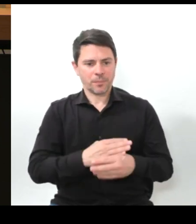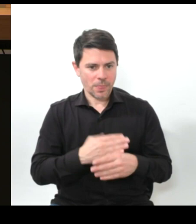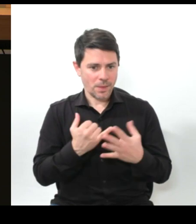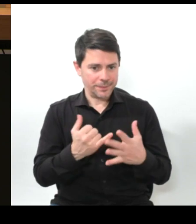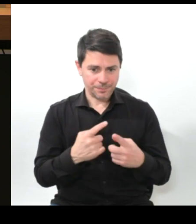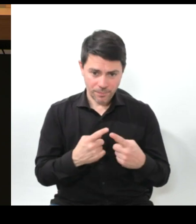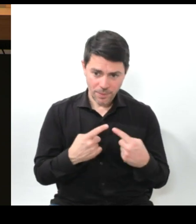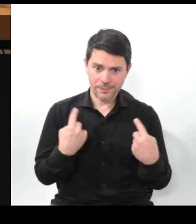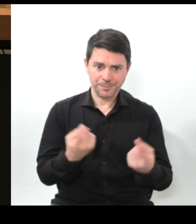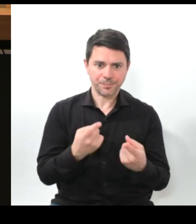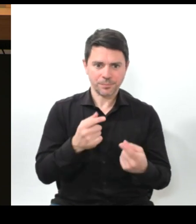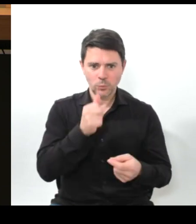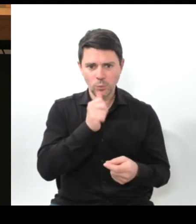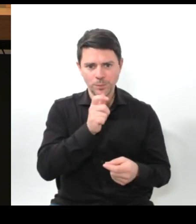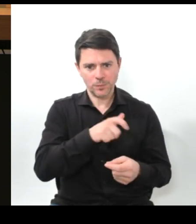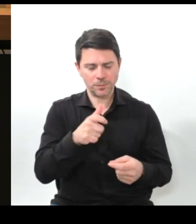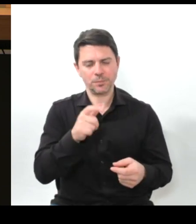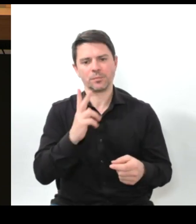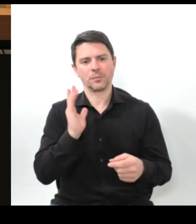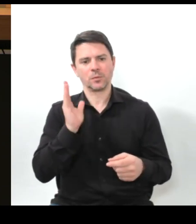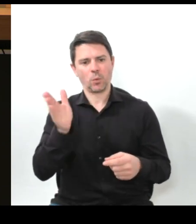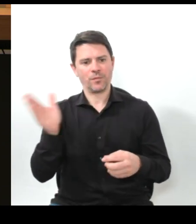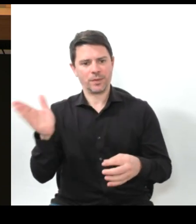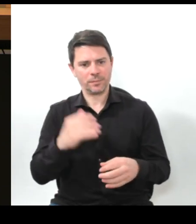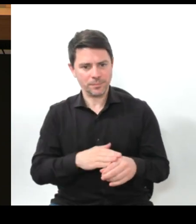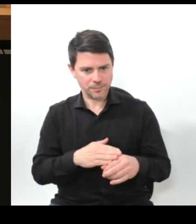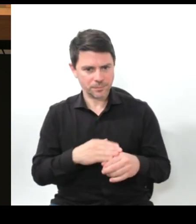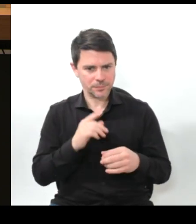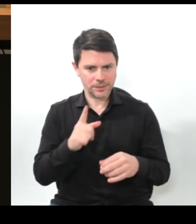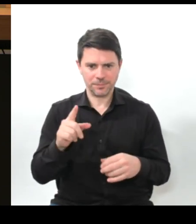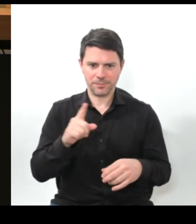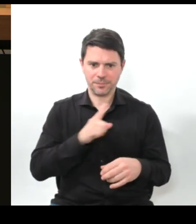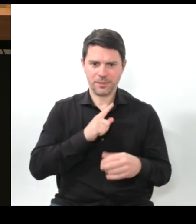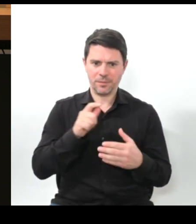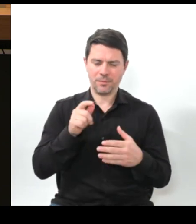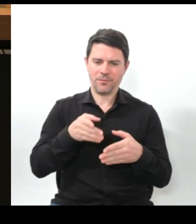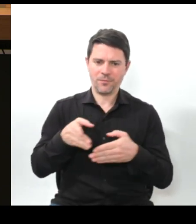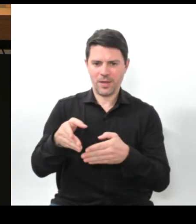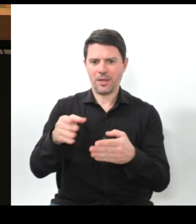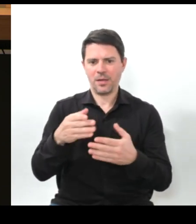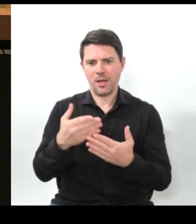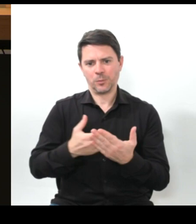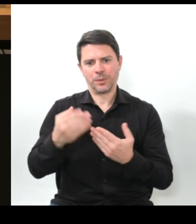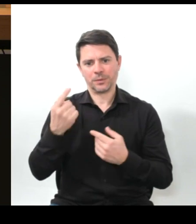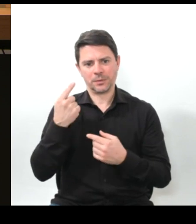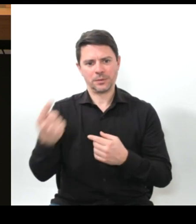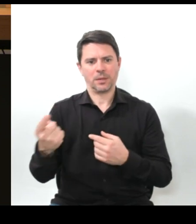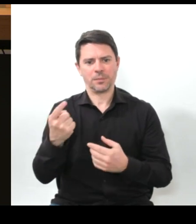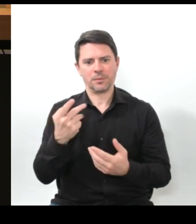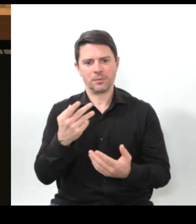nicht, weil sie neben der Ausbildung noch arbeiten müssen. Und sich Sorgen um die Finanzierung ihres